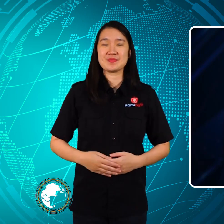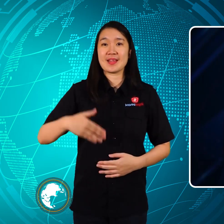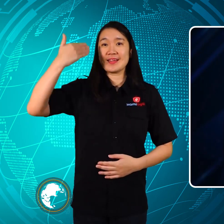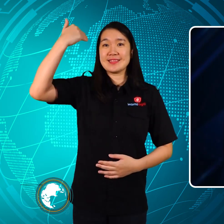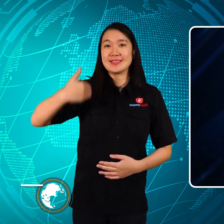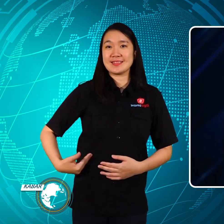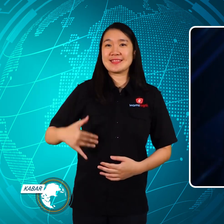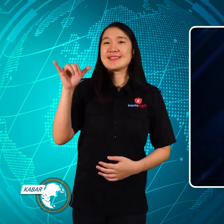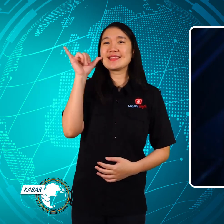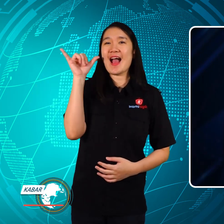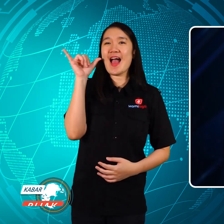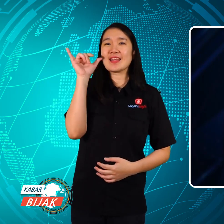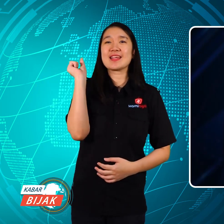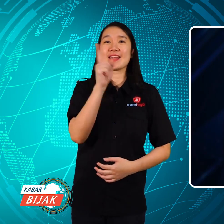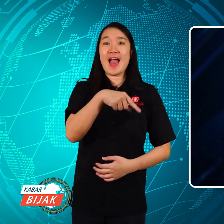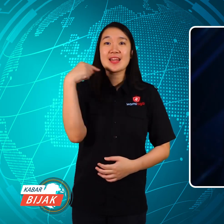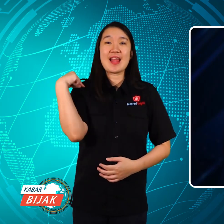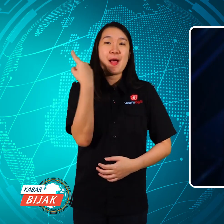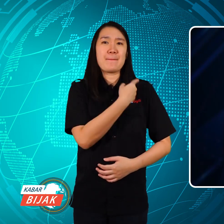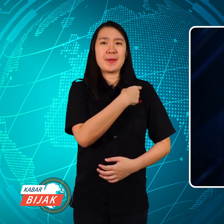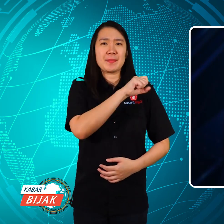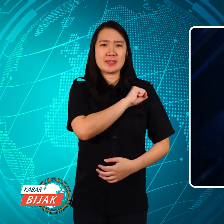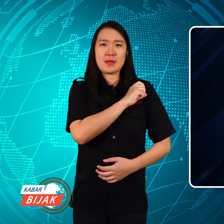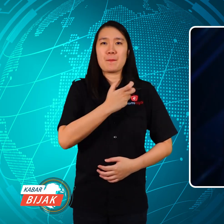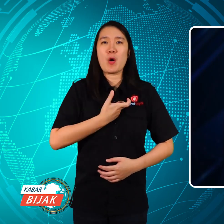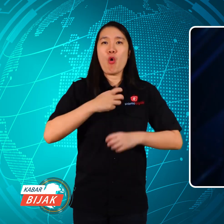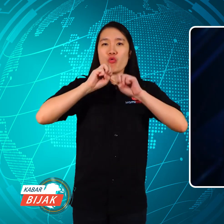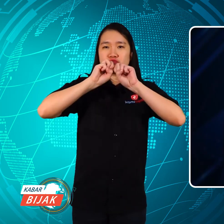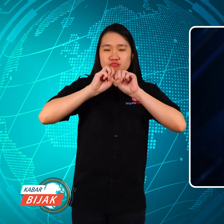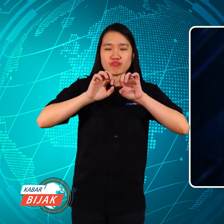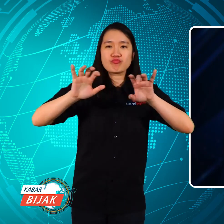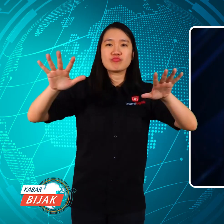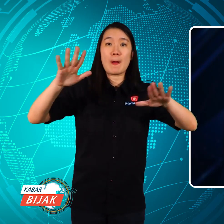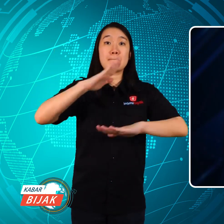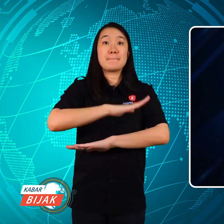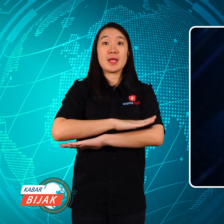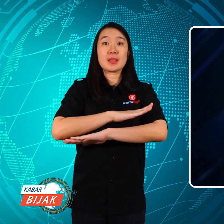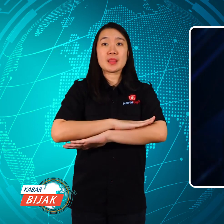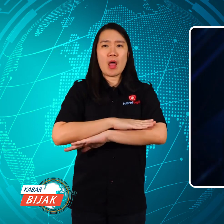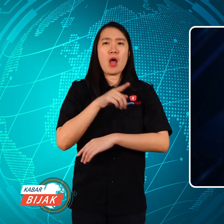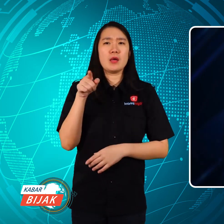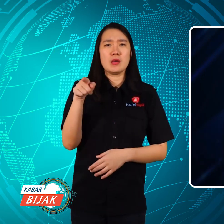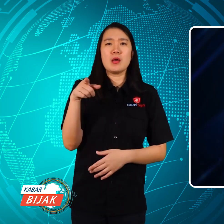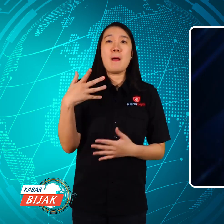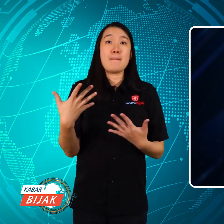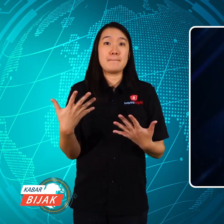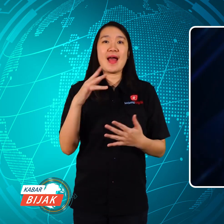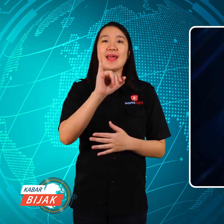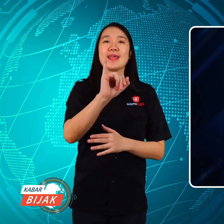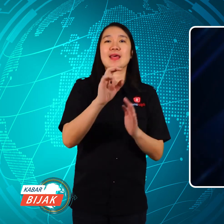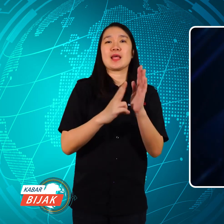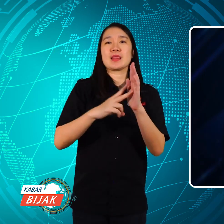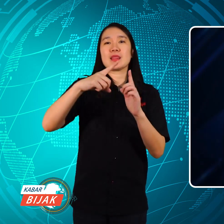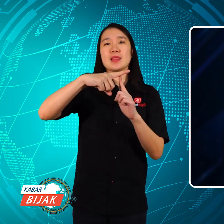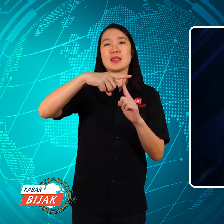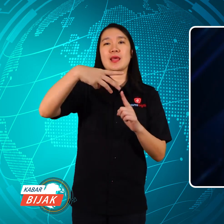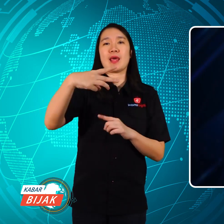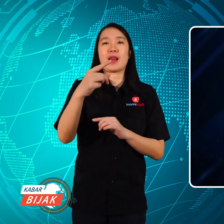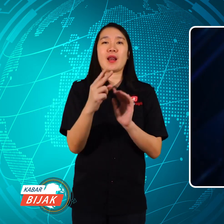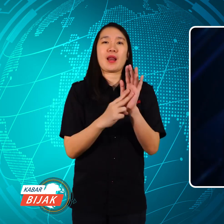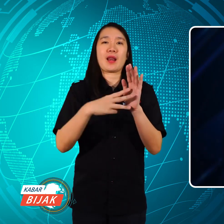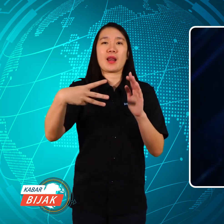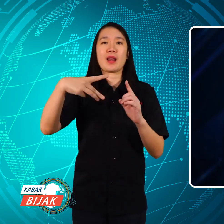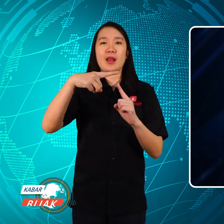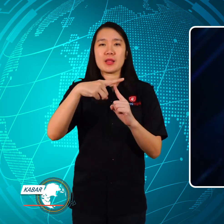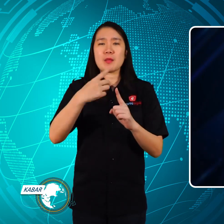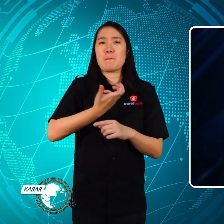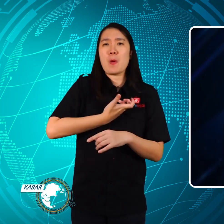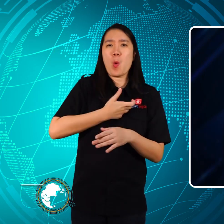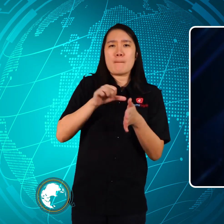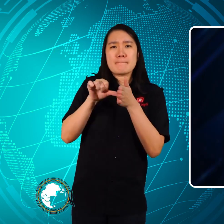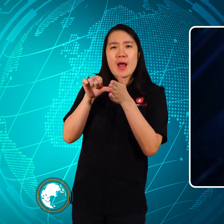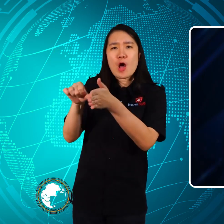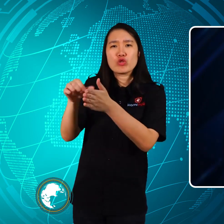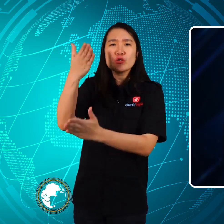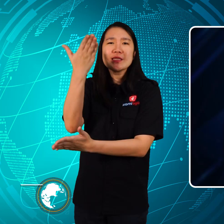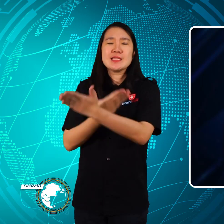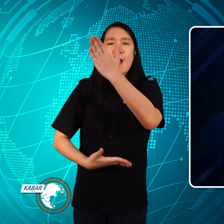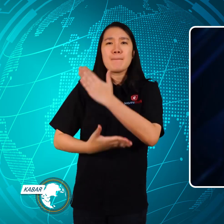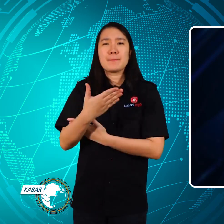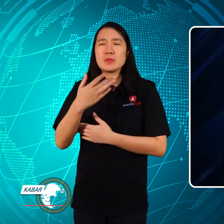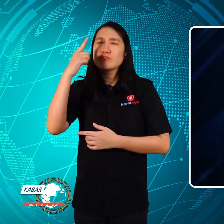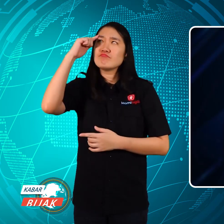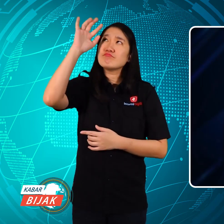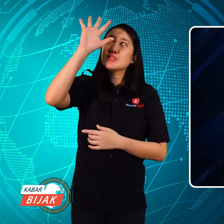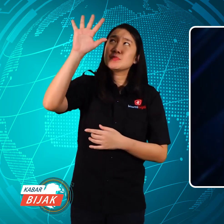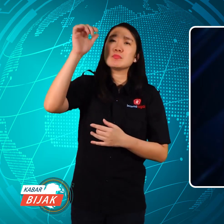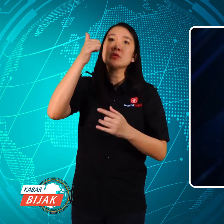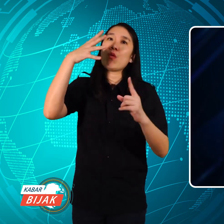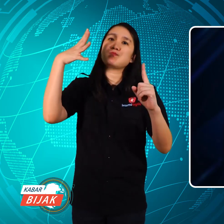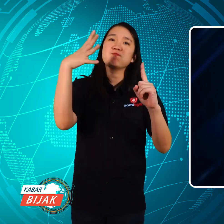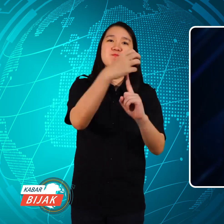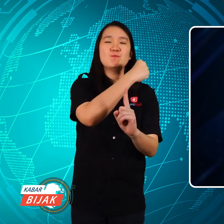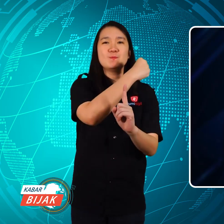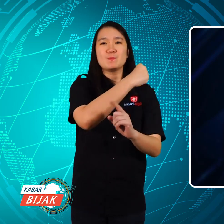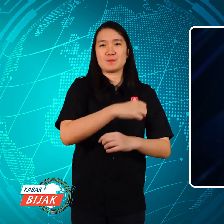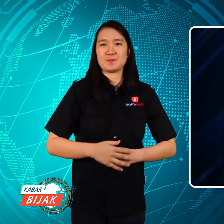Saya Yani dari KamiBijak mau menyampaikan berita terkait internet membantu Disabilitas untuk mencapai mimpi.